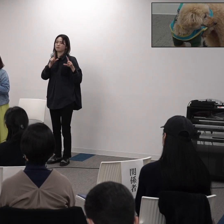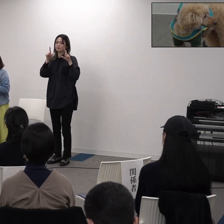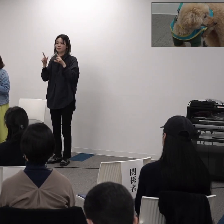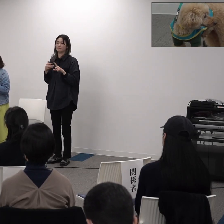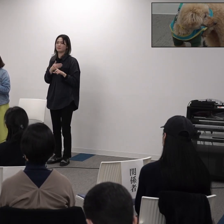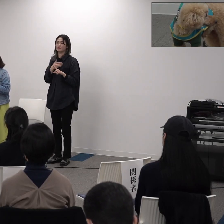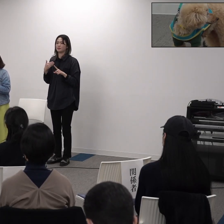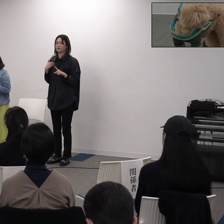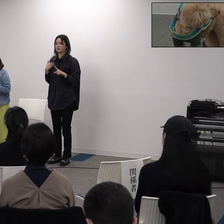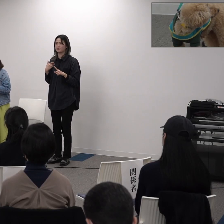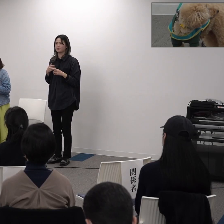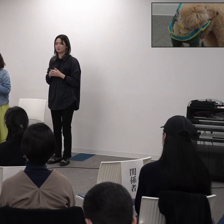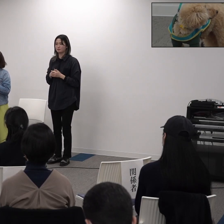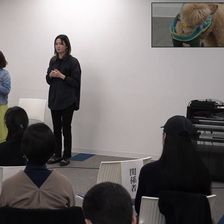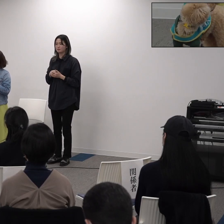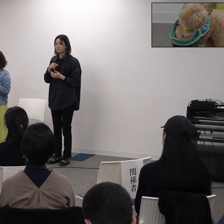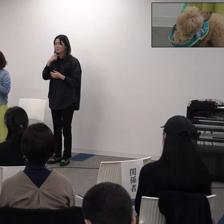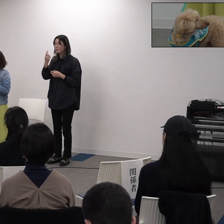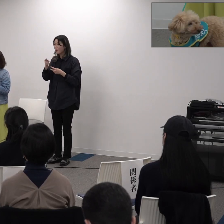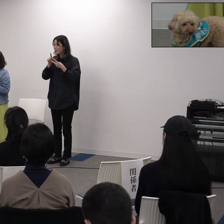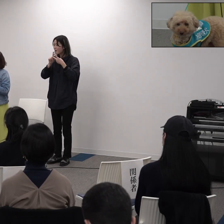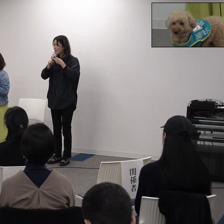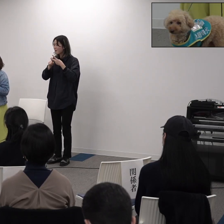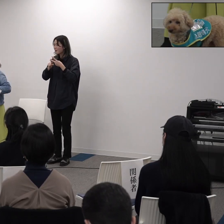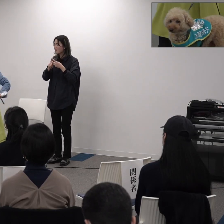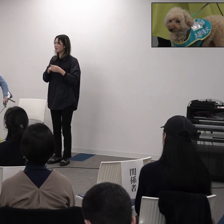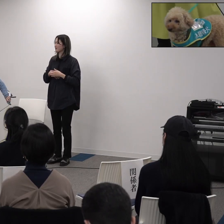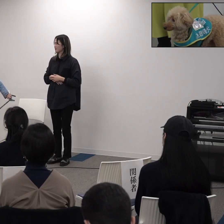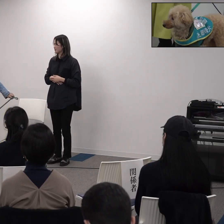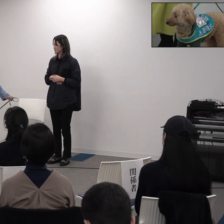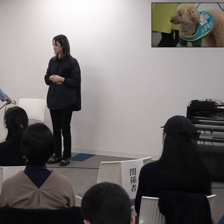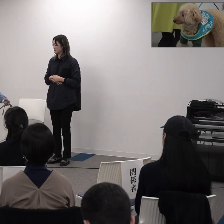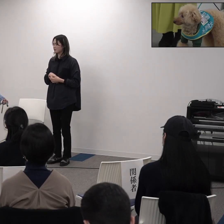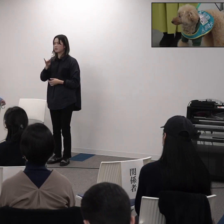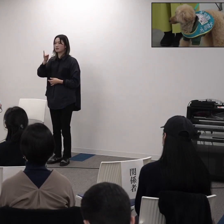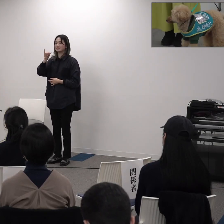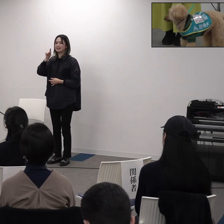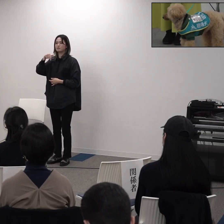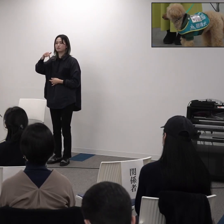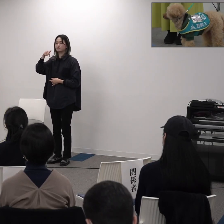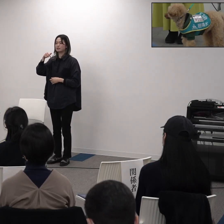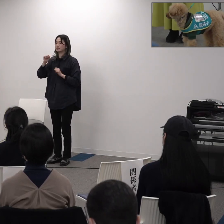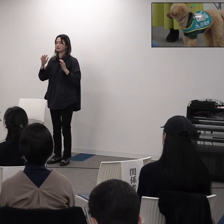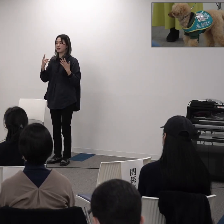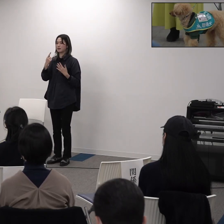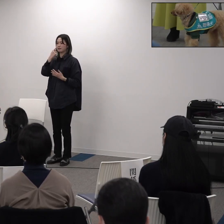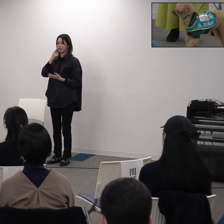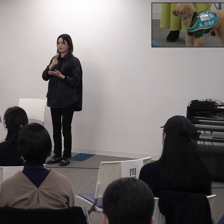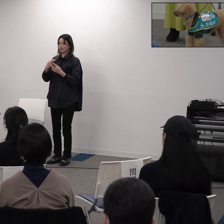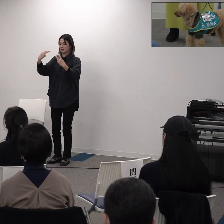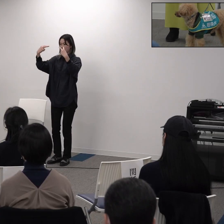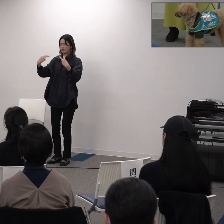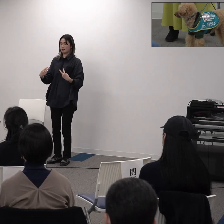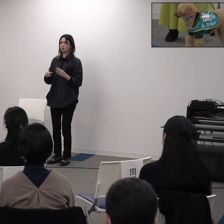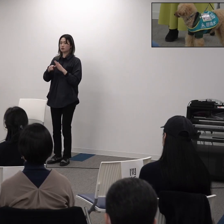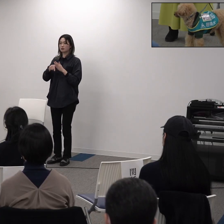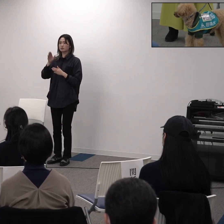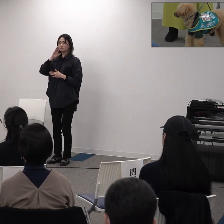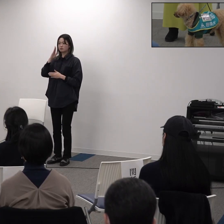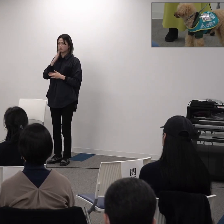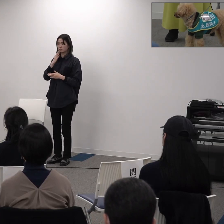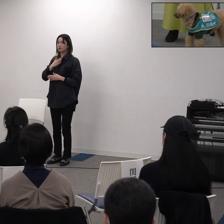そして最後にもう一つチャンプがいない私だけを見て聞こえない 人だと気づかれます？